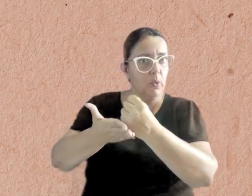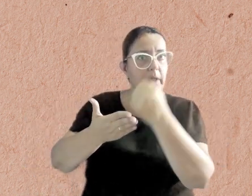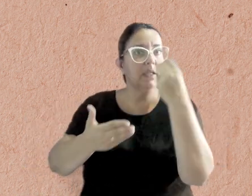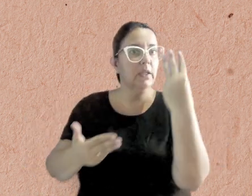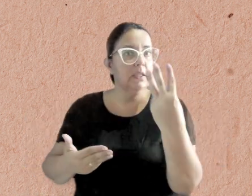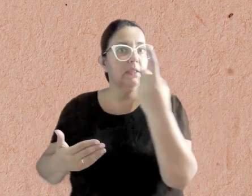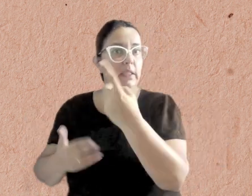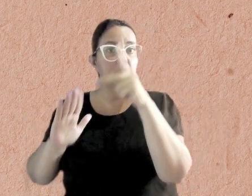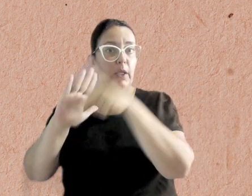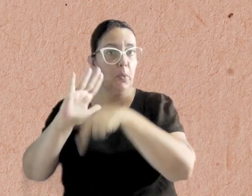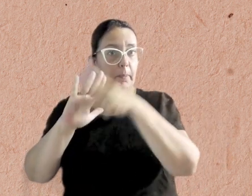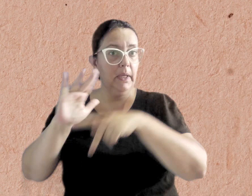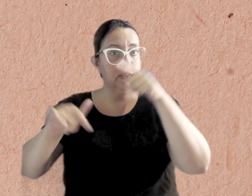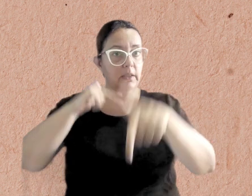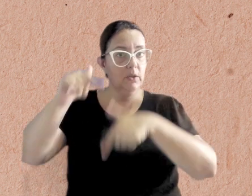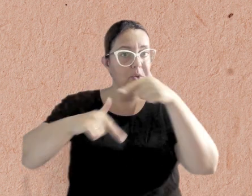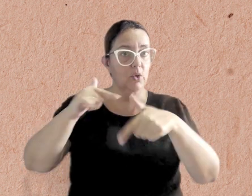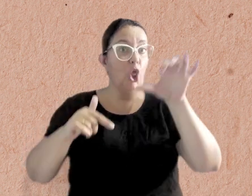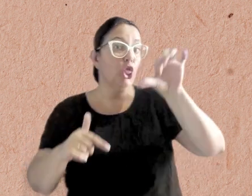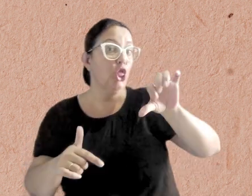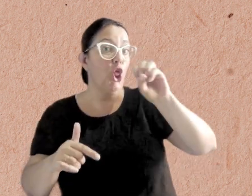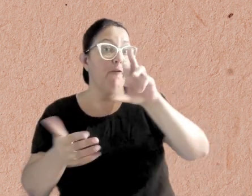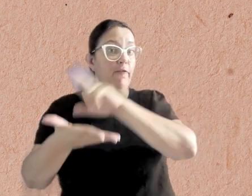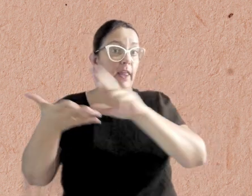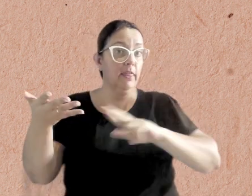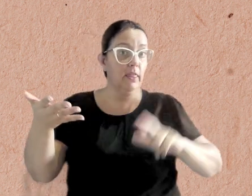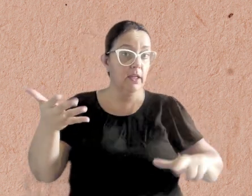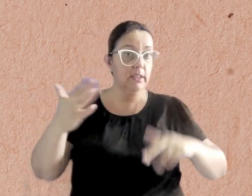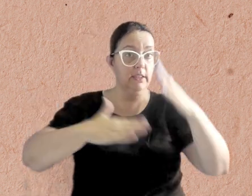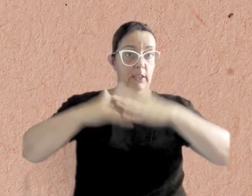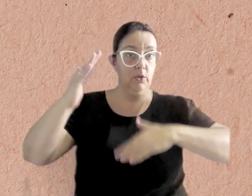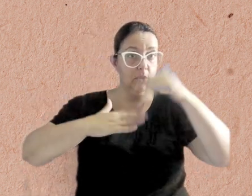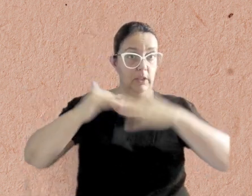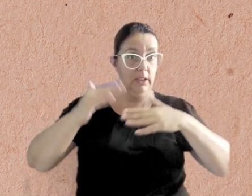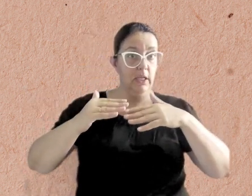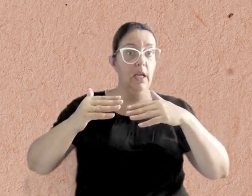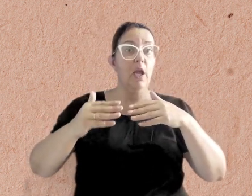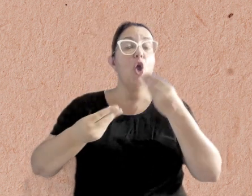incluindo 31 planos de trabalho e 90 relatórios de execução dos PEAs;